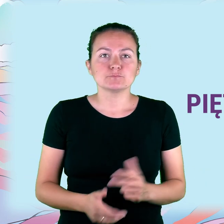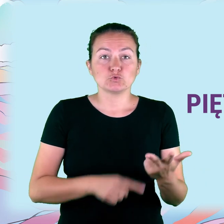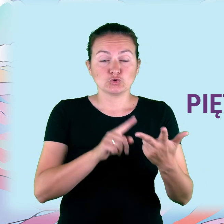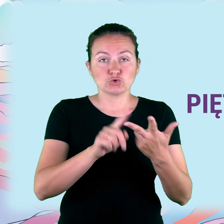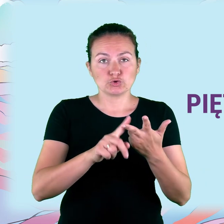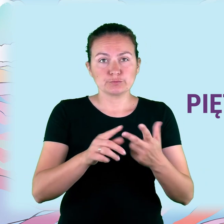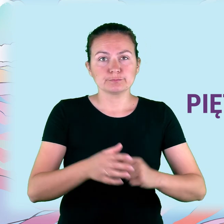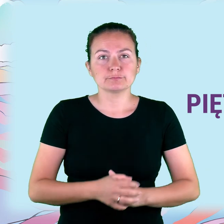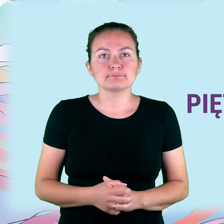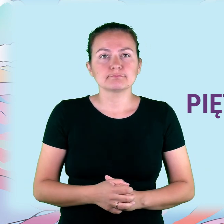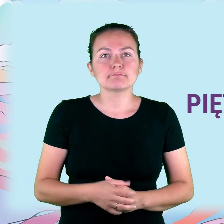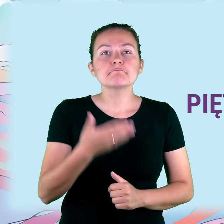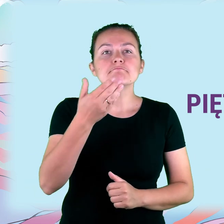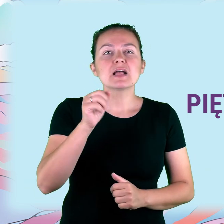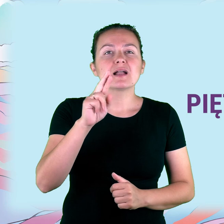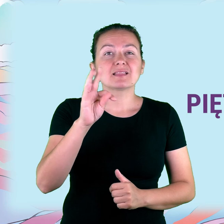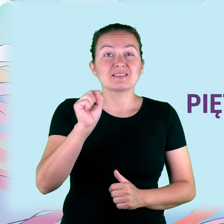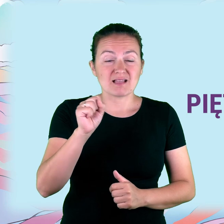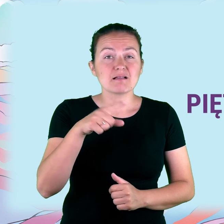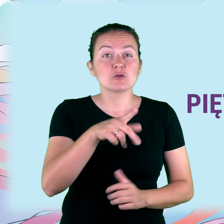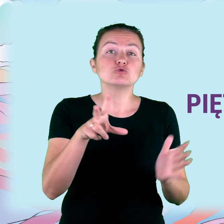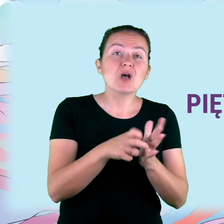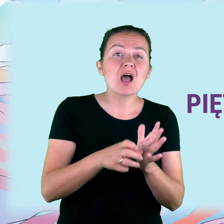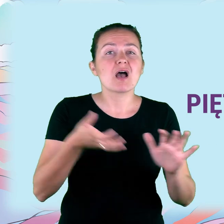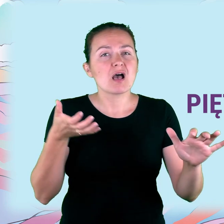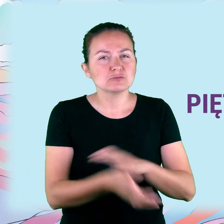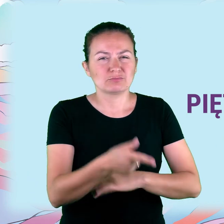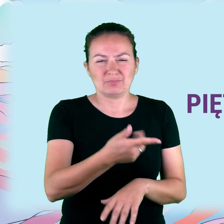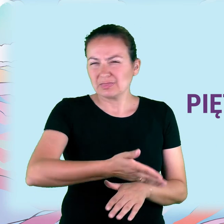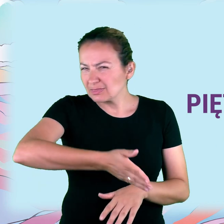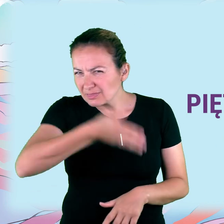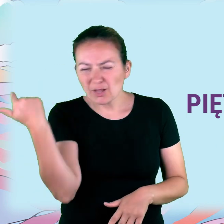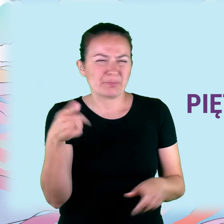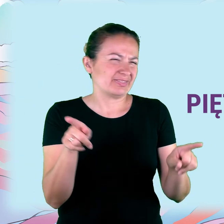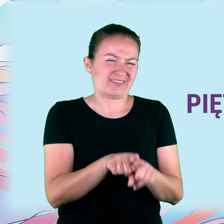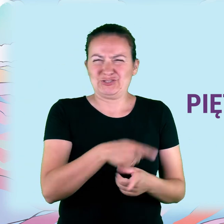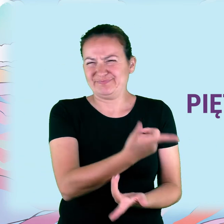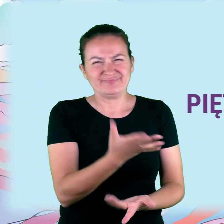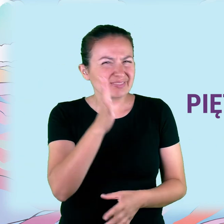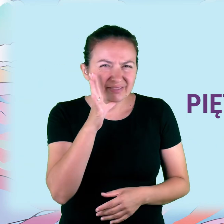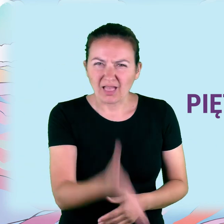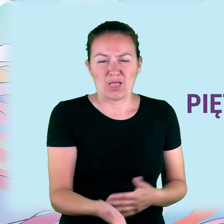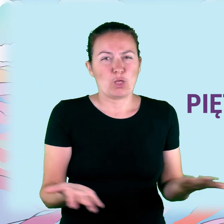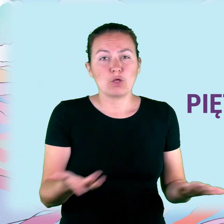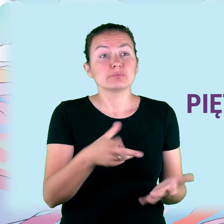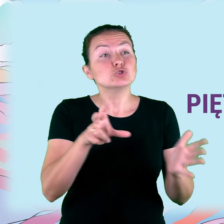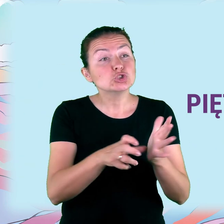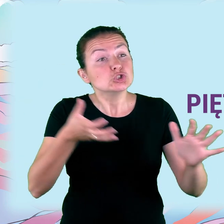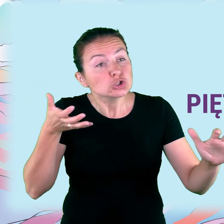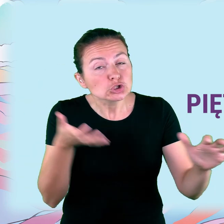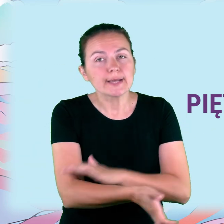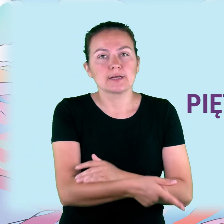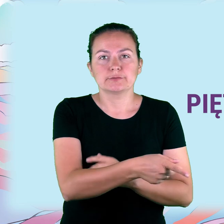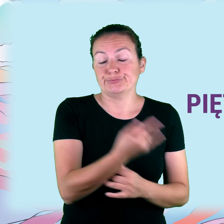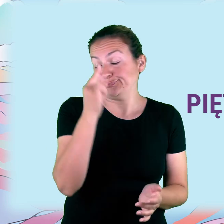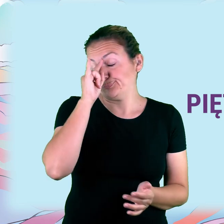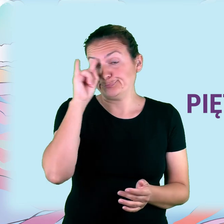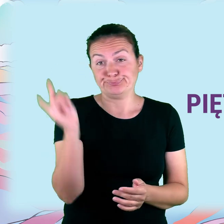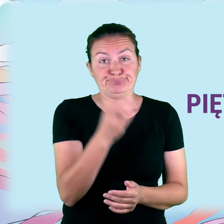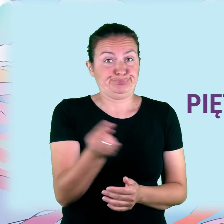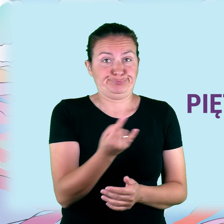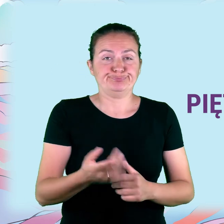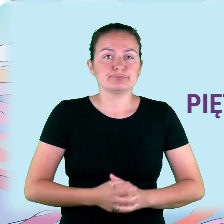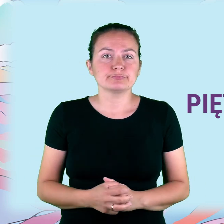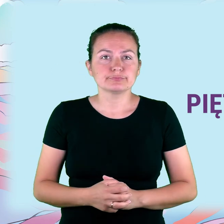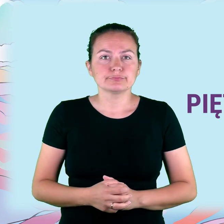3. Marta nie umie i nie lubi piec ciast. Pieczenie to jej pięta Achillesa.